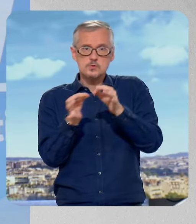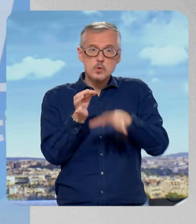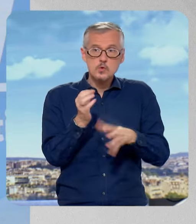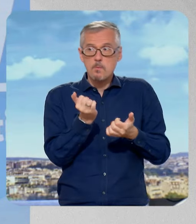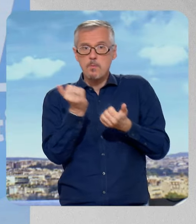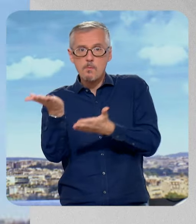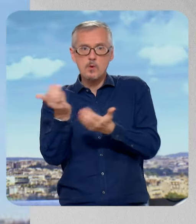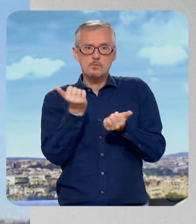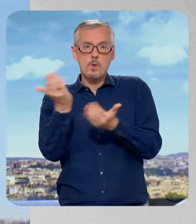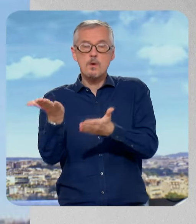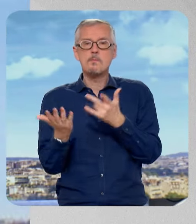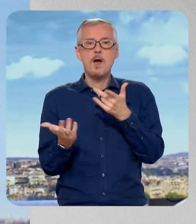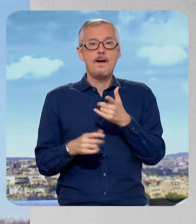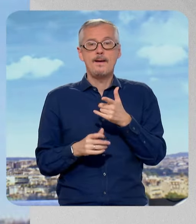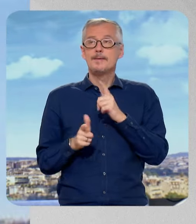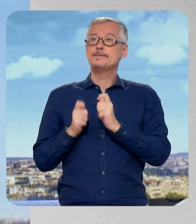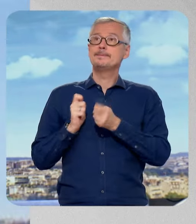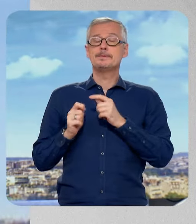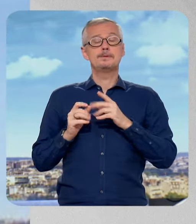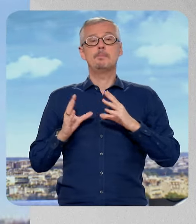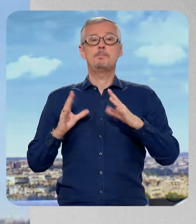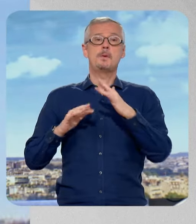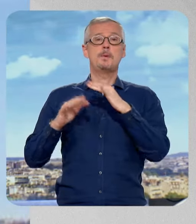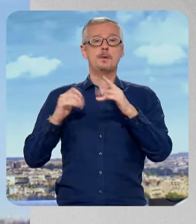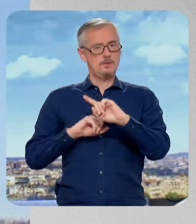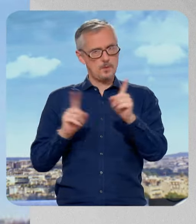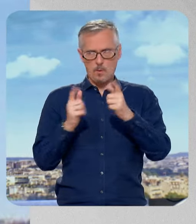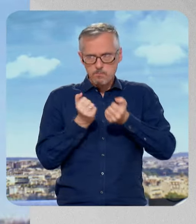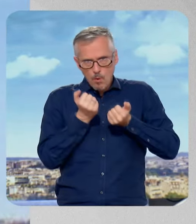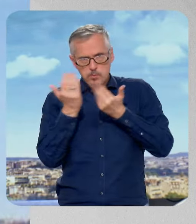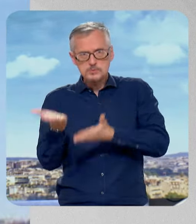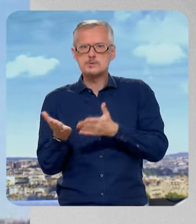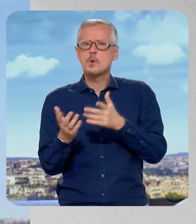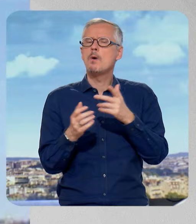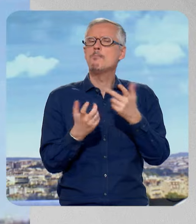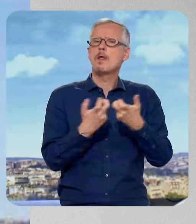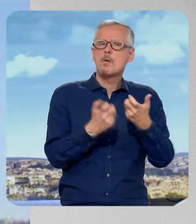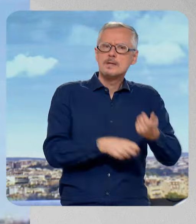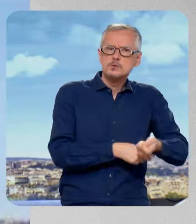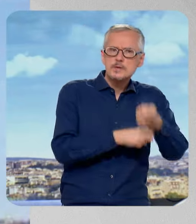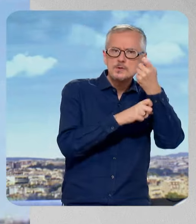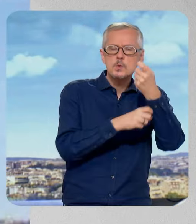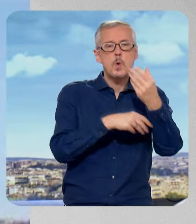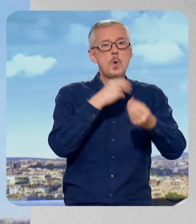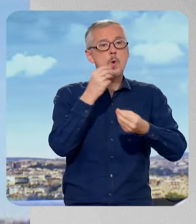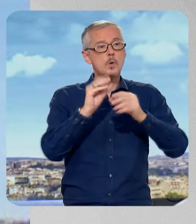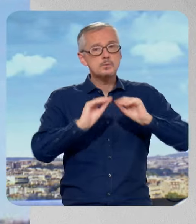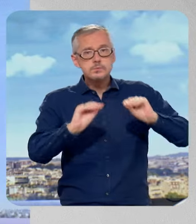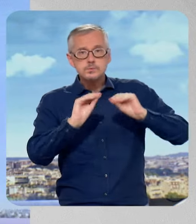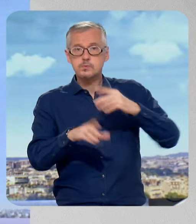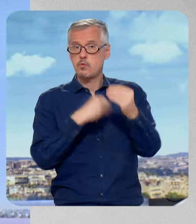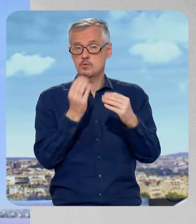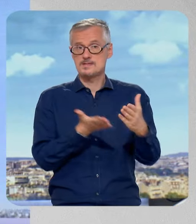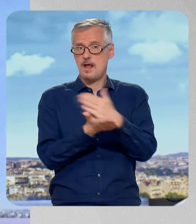Nous avons la nécessité, nous, socialistes, de transformer la vie des gens et de porter à coeur toutes ces transformations que nous voulons amener.